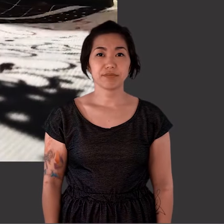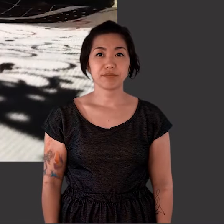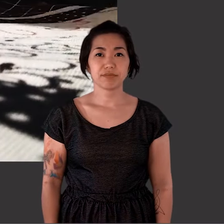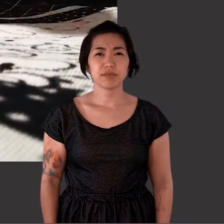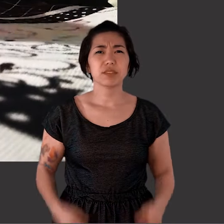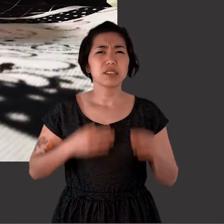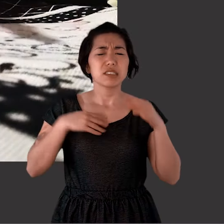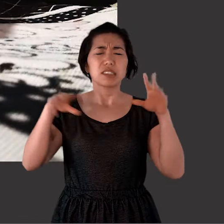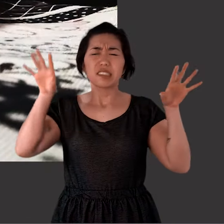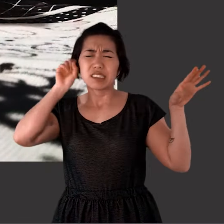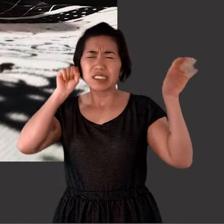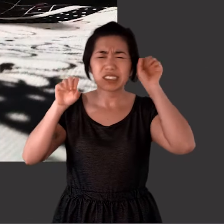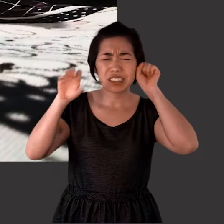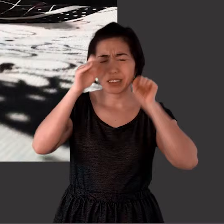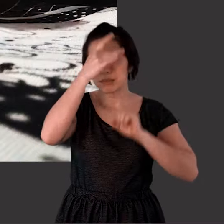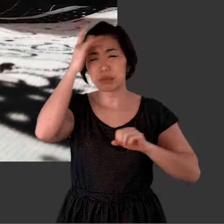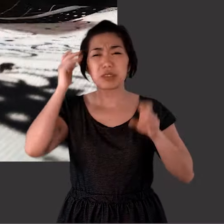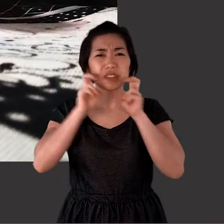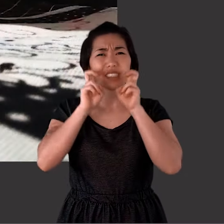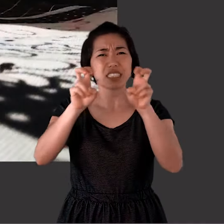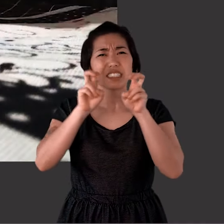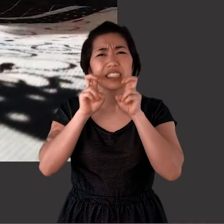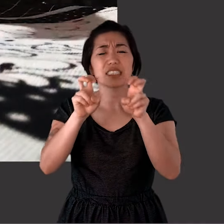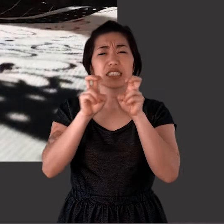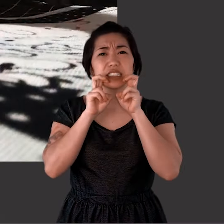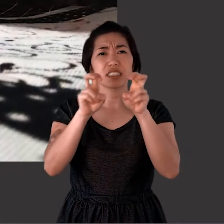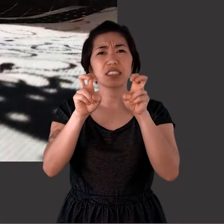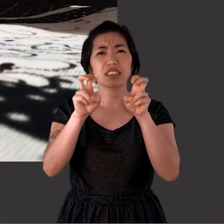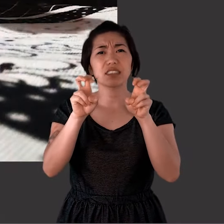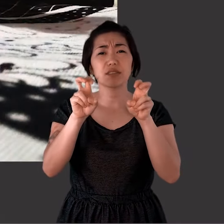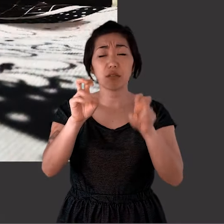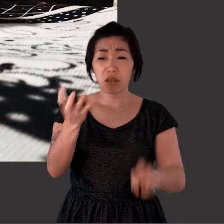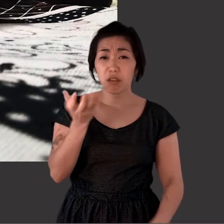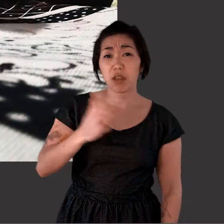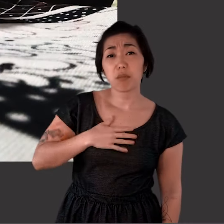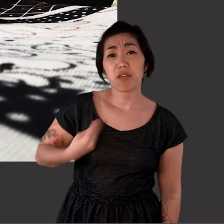Ouço vozes surdas gritando "Quero minha vida normal ".